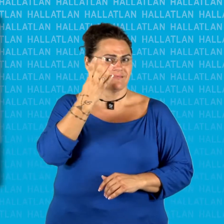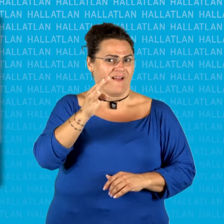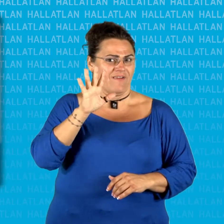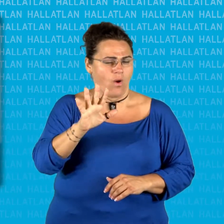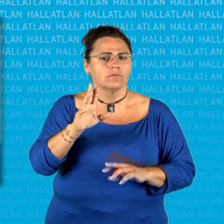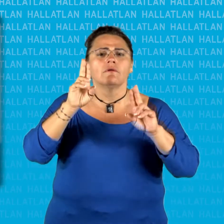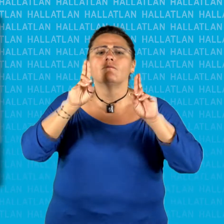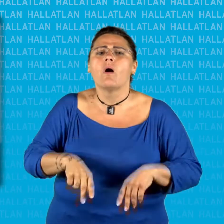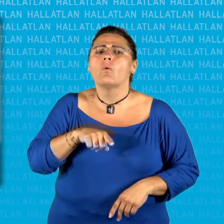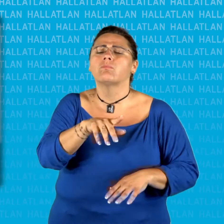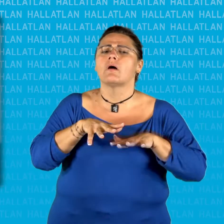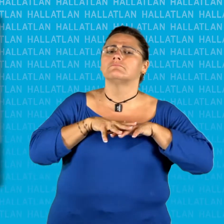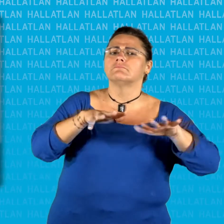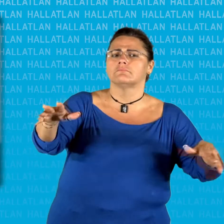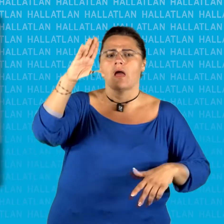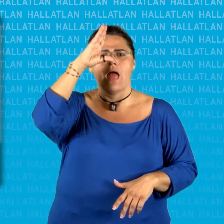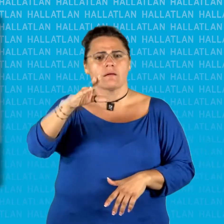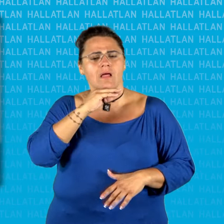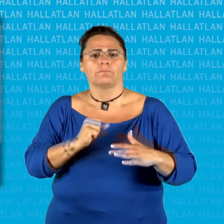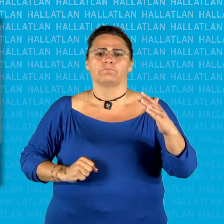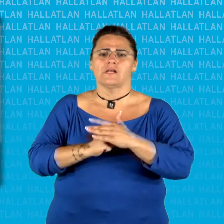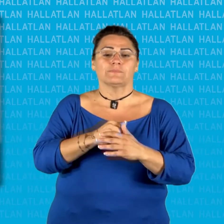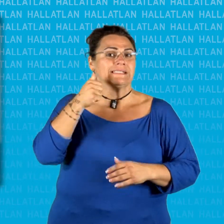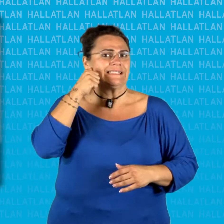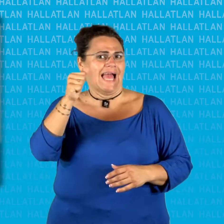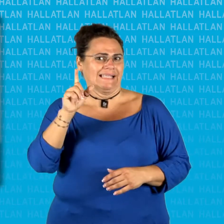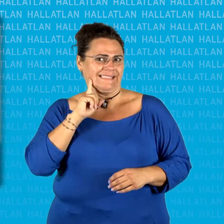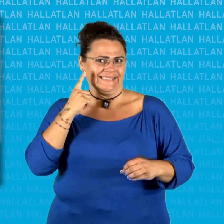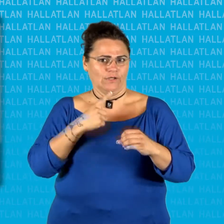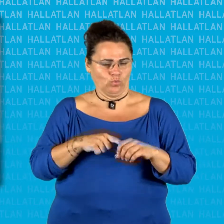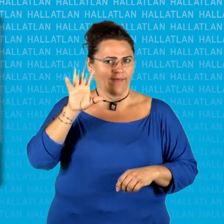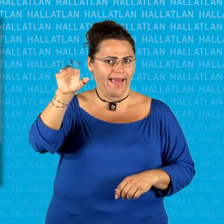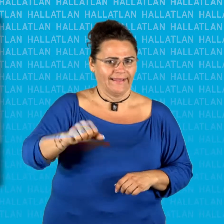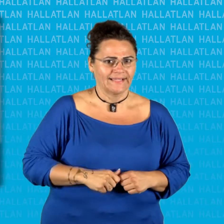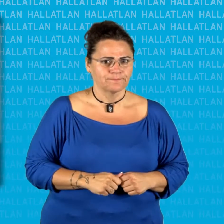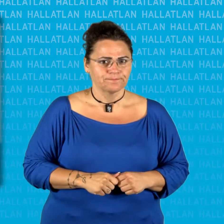(145-ös, egy átlag embernek ez nagyjából 100)